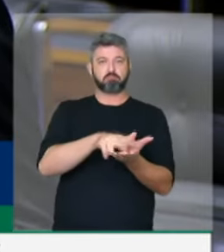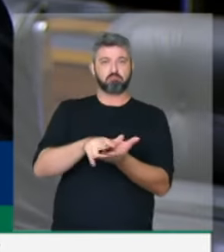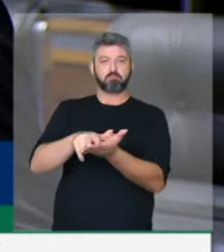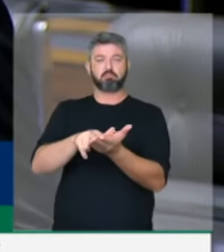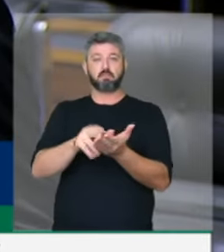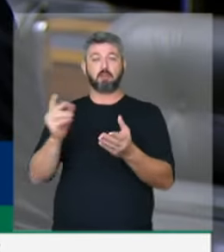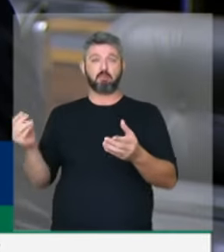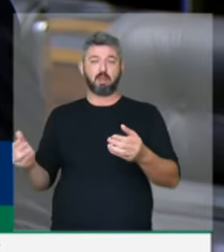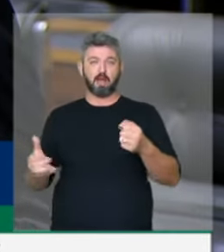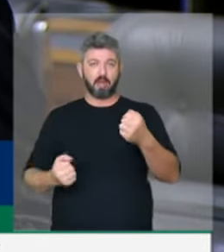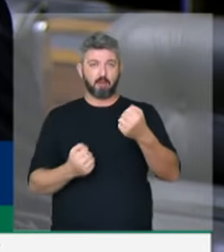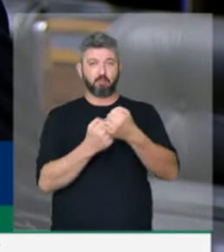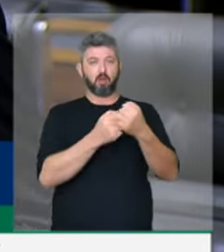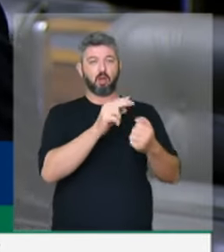DE SAÚDE AQUI PARABENIZANDO A INICIATIVA DO DEPUTADO DR.